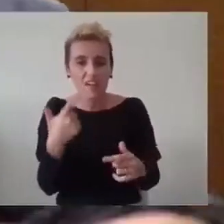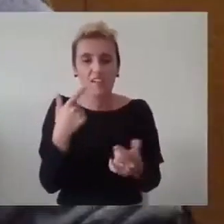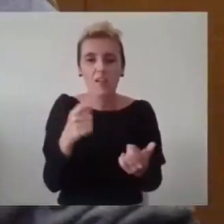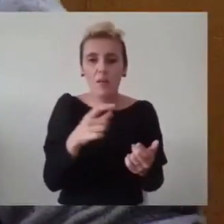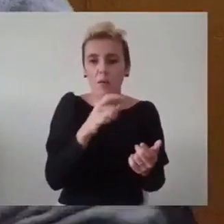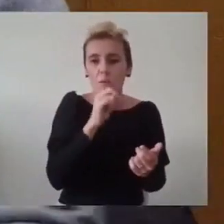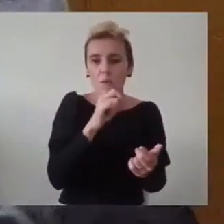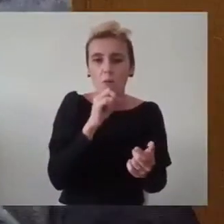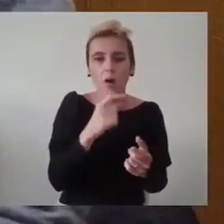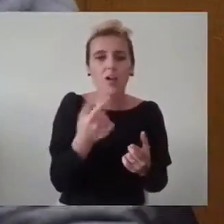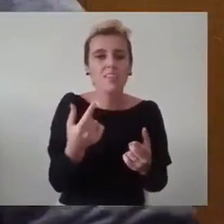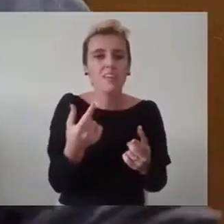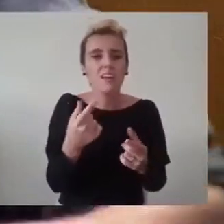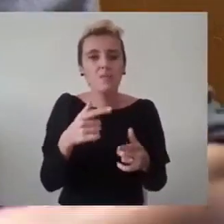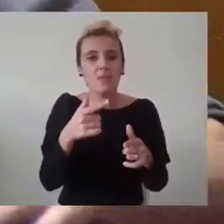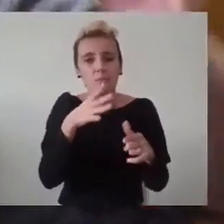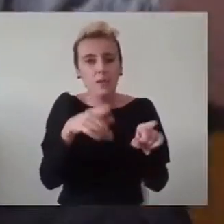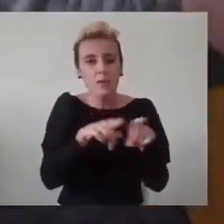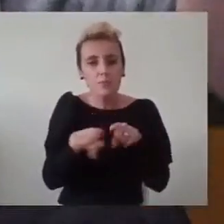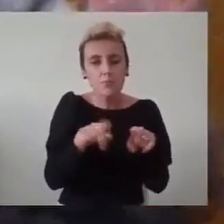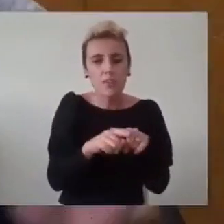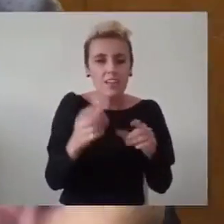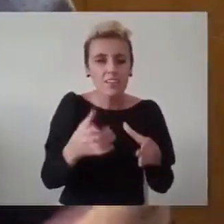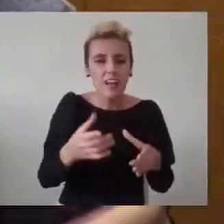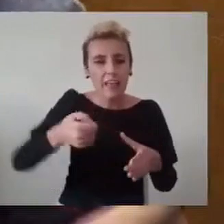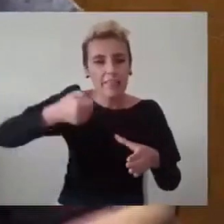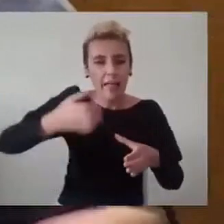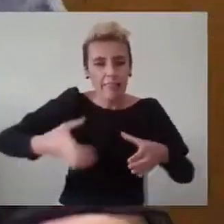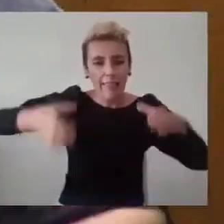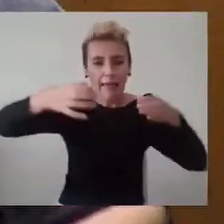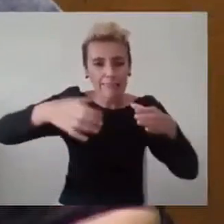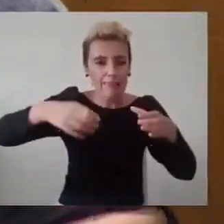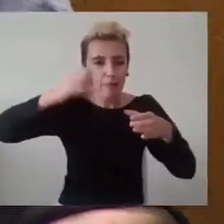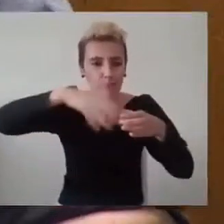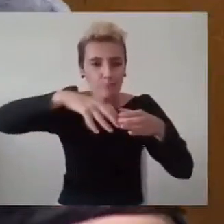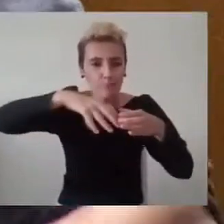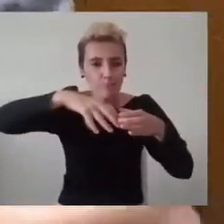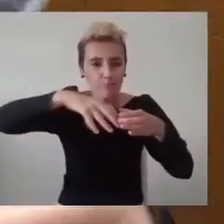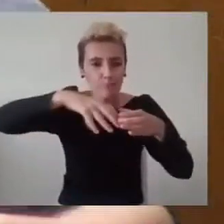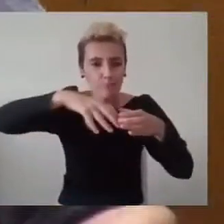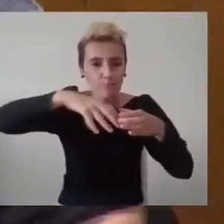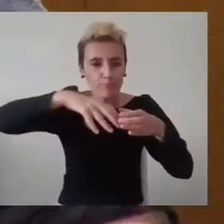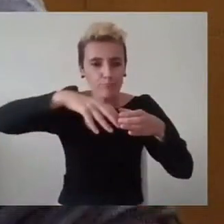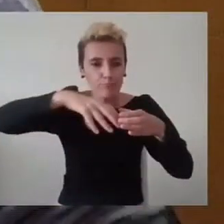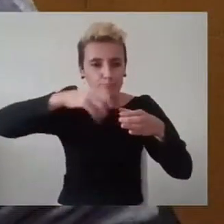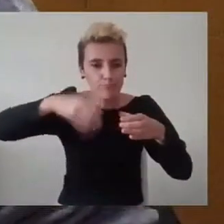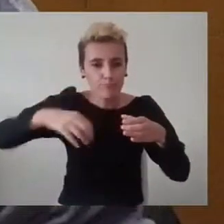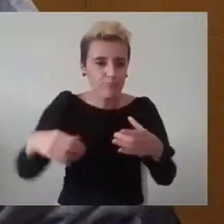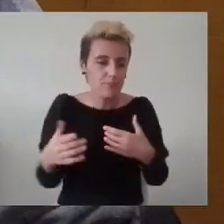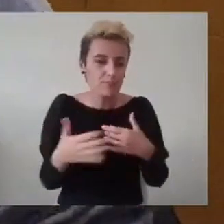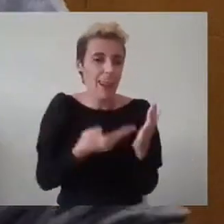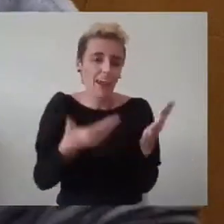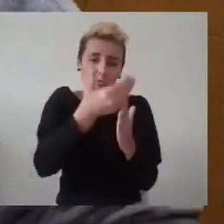foi que disse, atrás da porta ou no seu bolso ou onde quiser, os números são números, o que está escrito no documento está